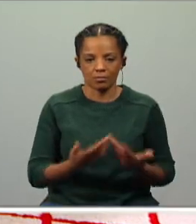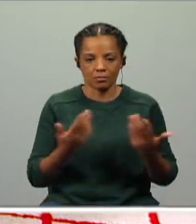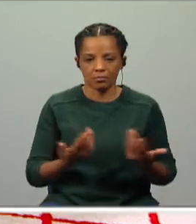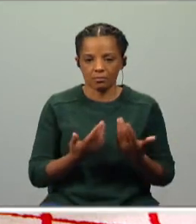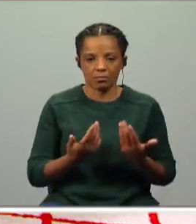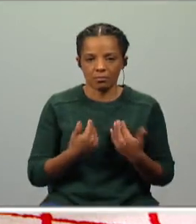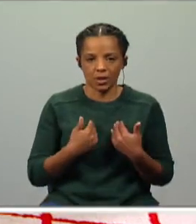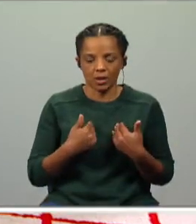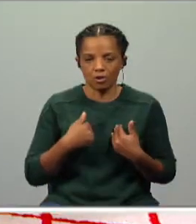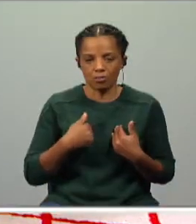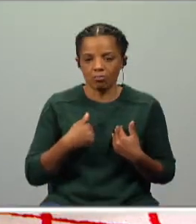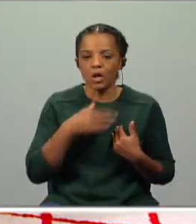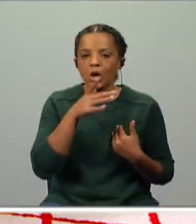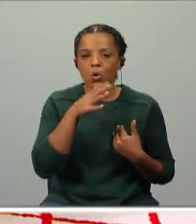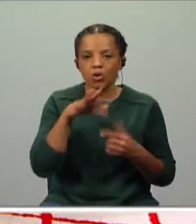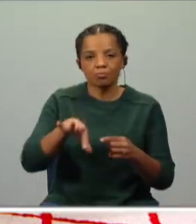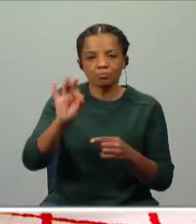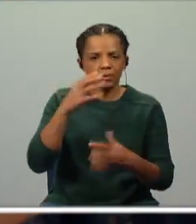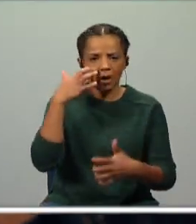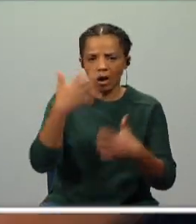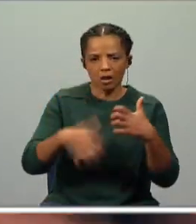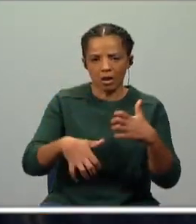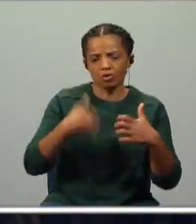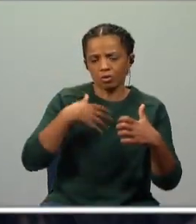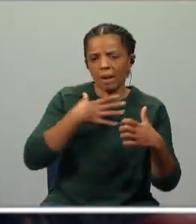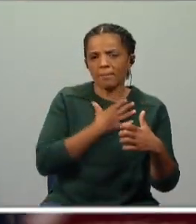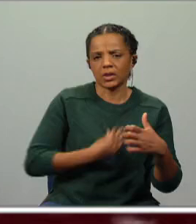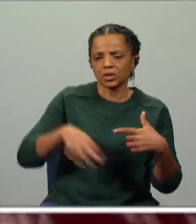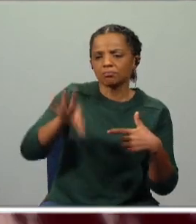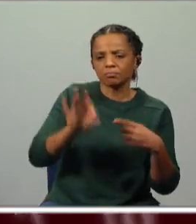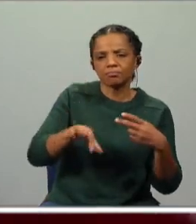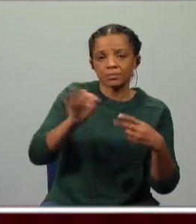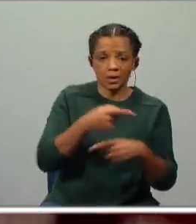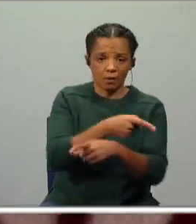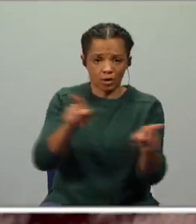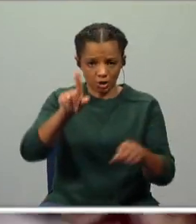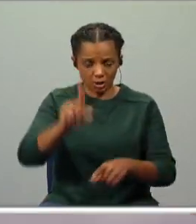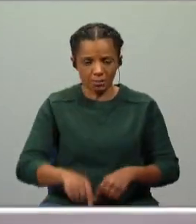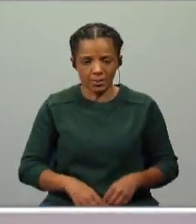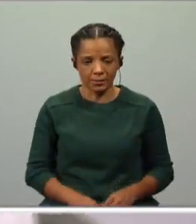cores aleatórias, as cores que me apetecer e vocês também e vou começar por aqui.